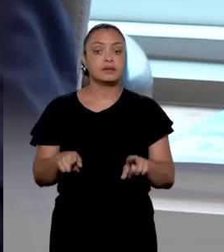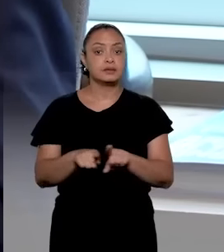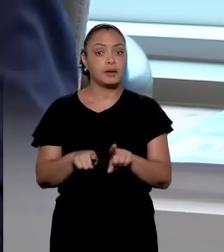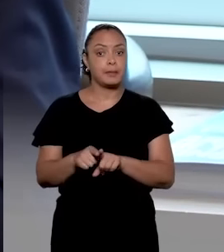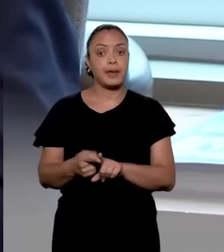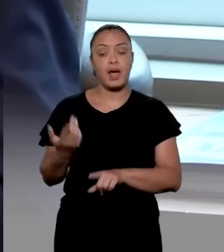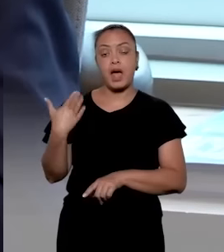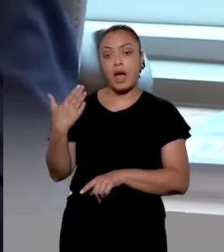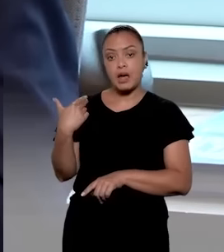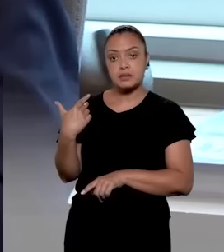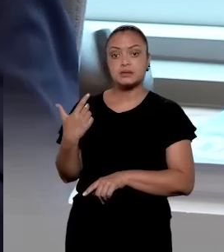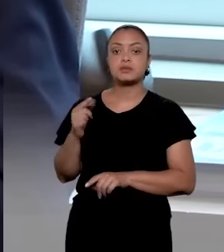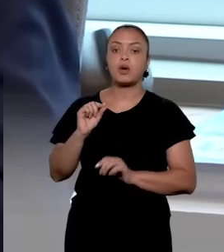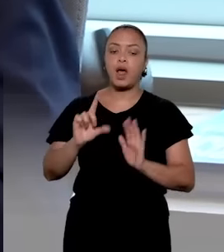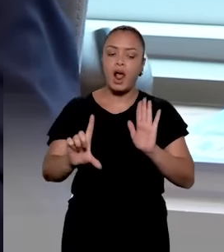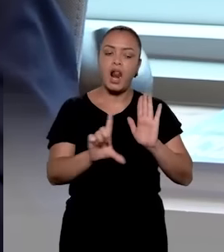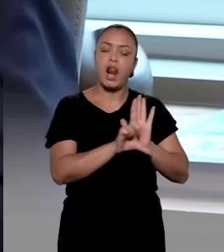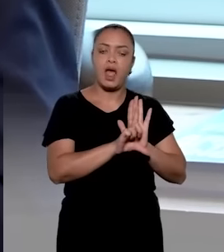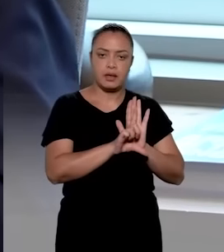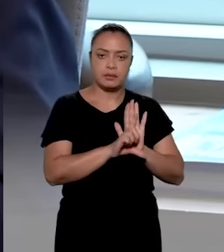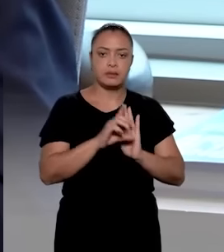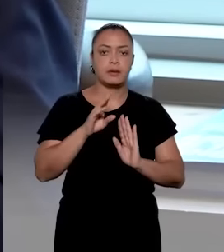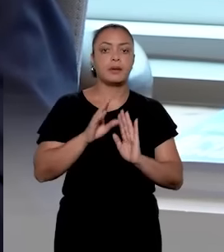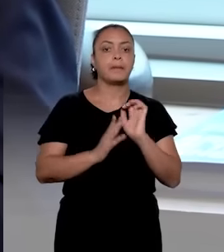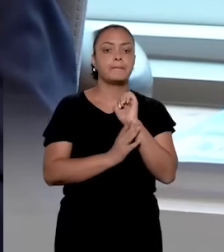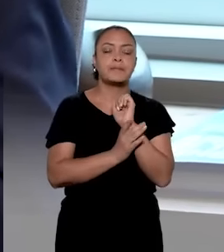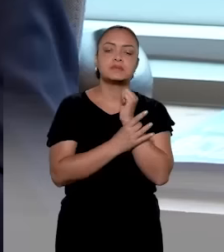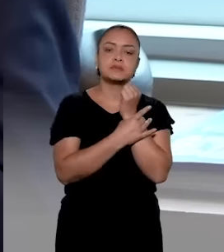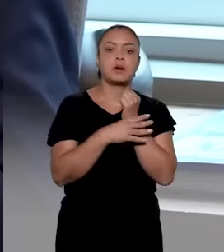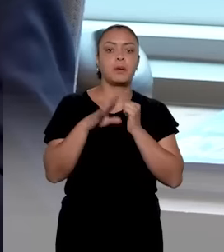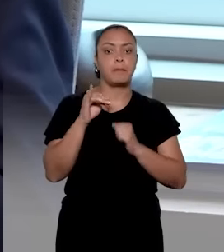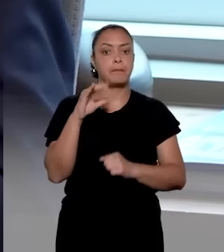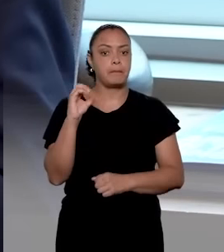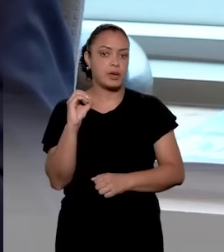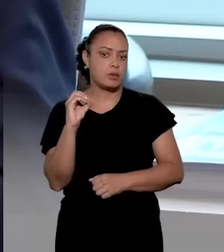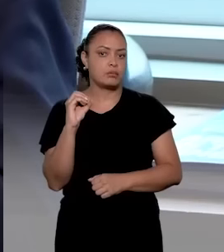Da mesma forma, como também foi no meu tempo, consegui fazer a Lei da Biossegurança. Era